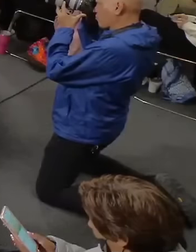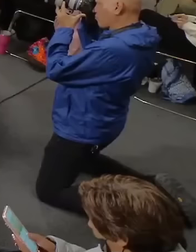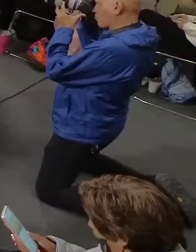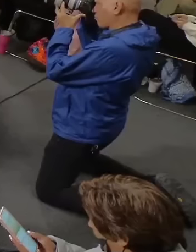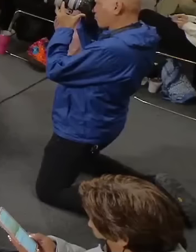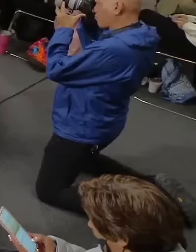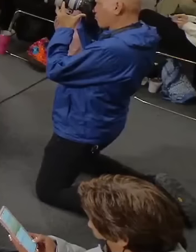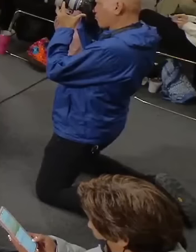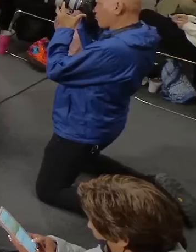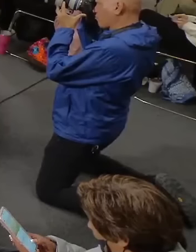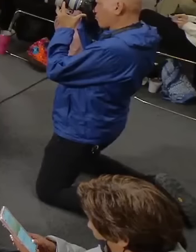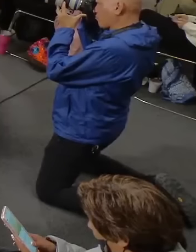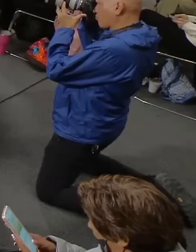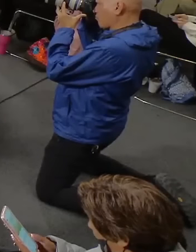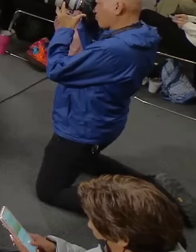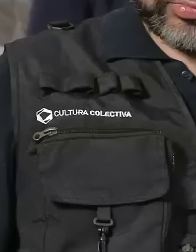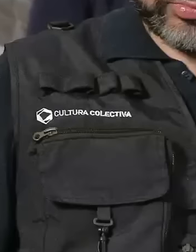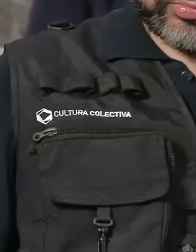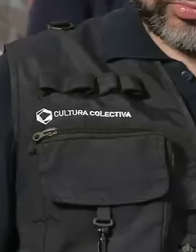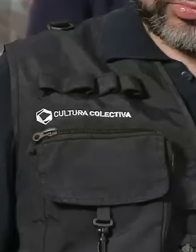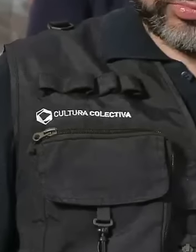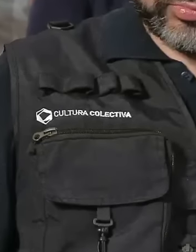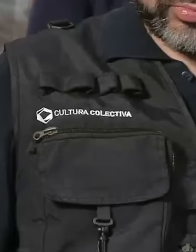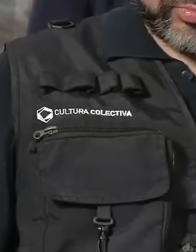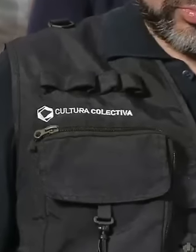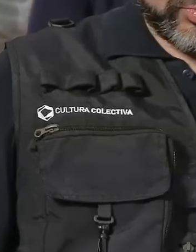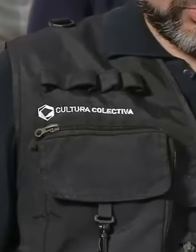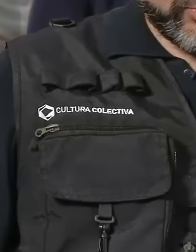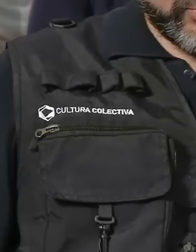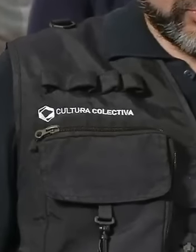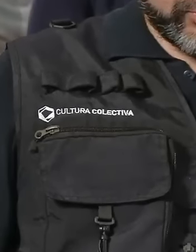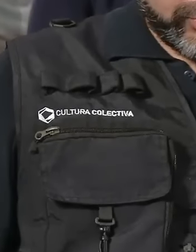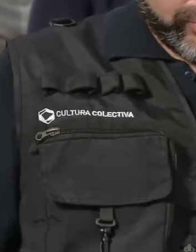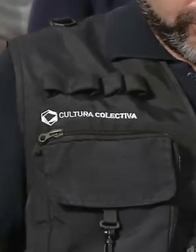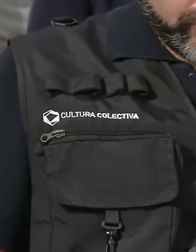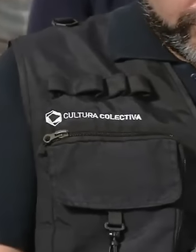Gracias. Eh, finalmente, secretario, dado que comentó que esta célula extiende sus operaciones